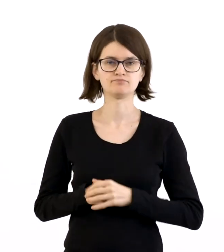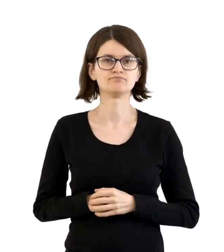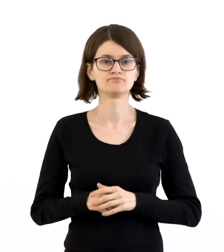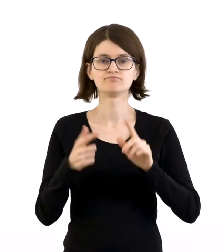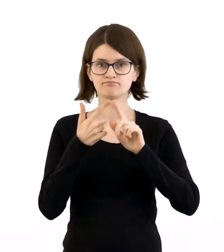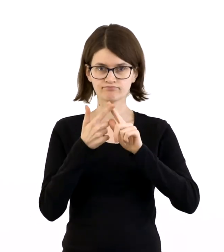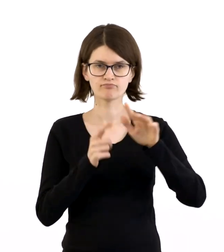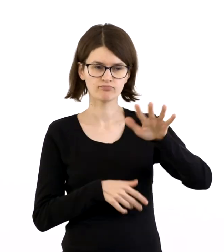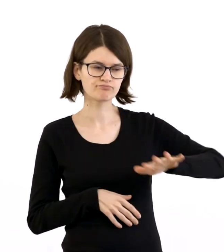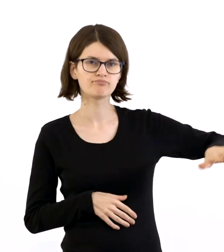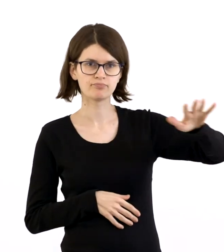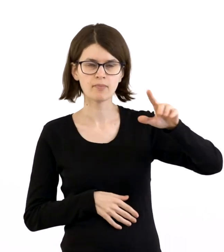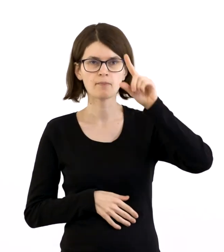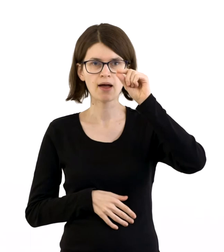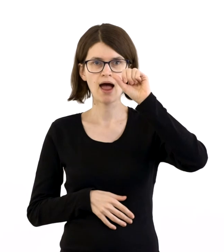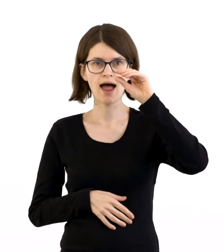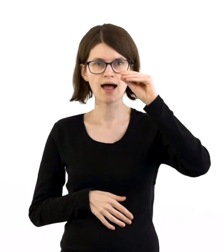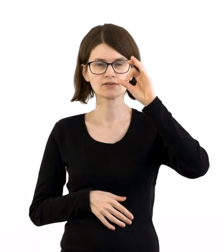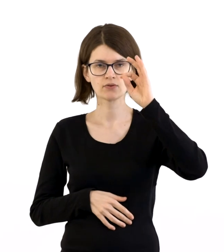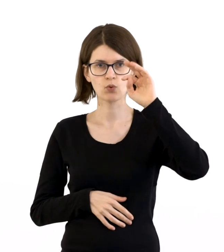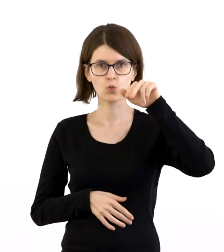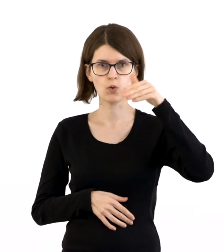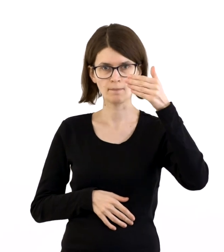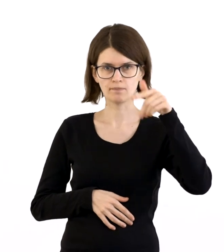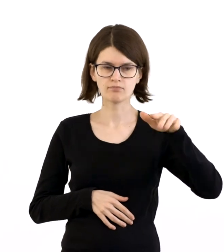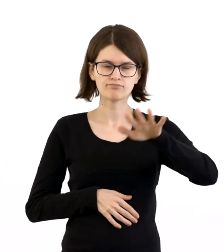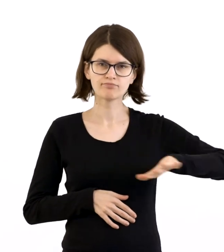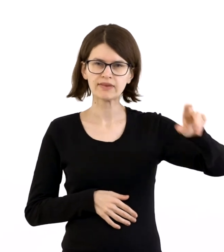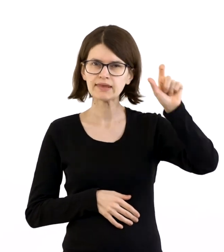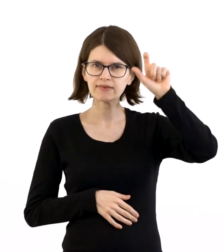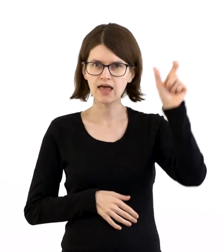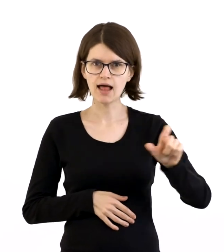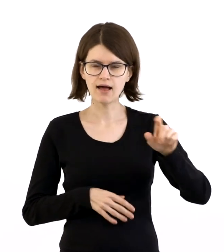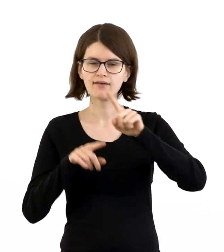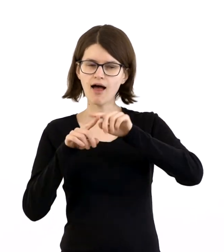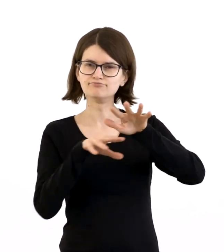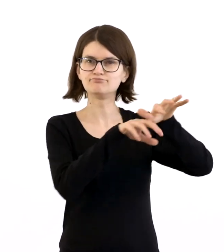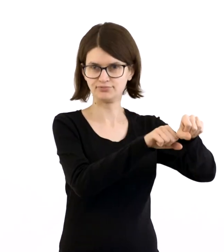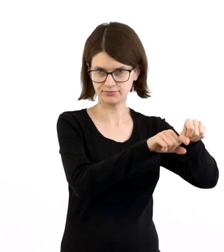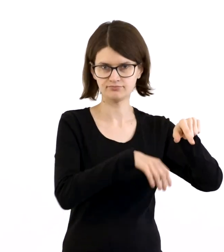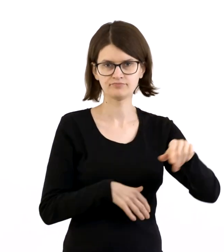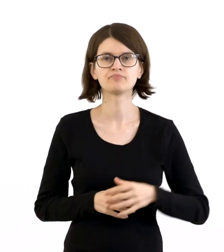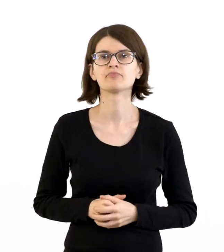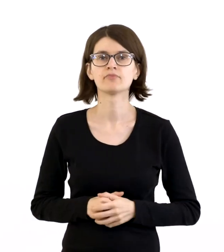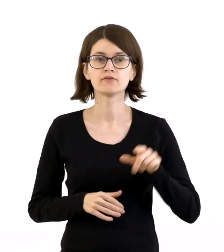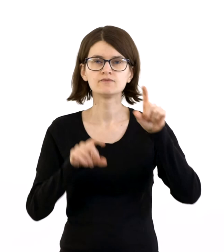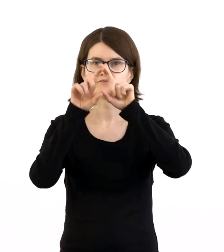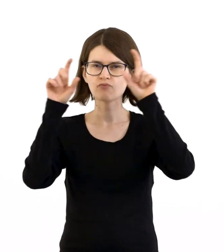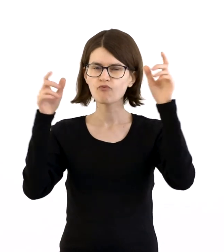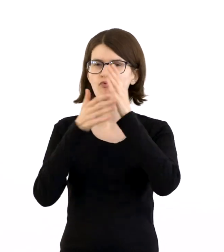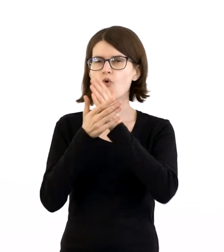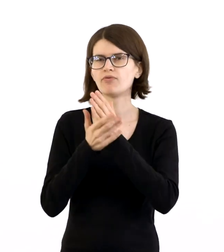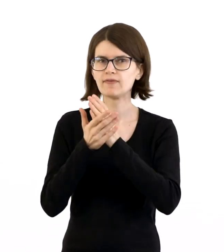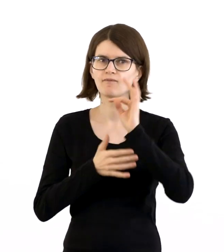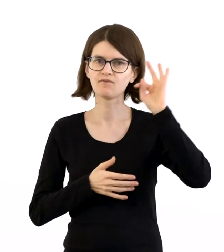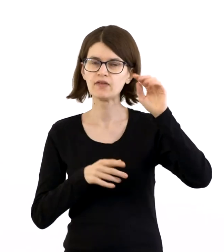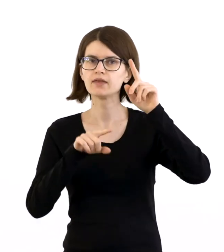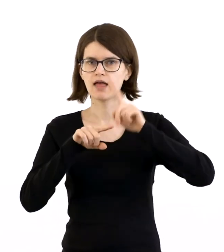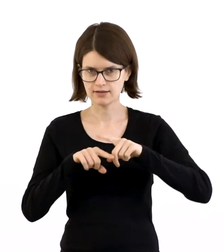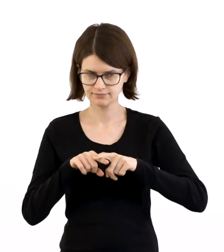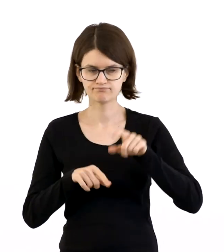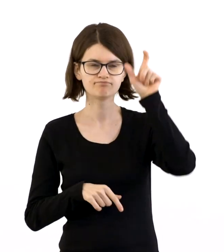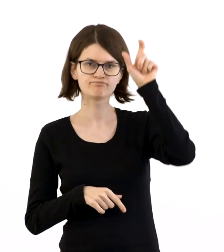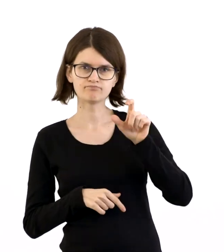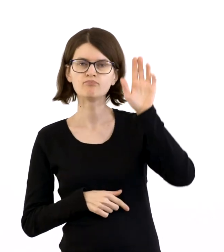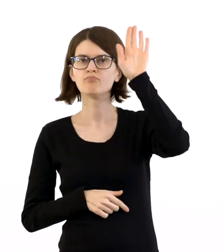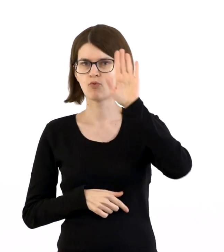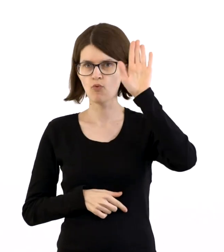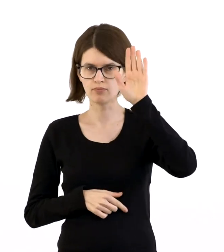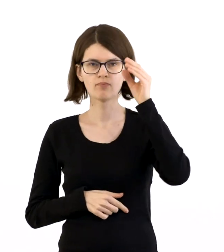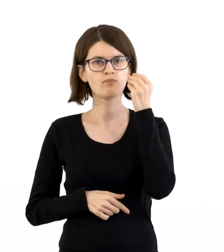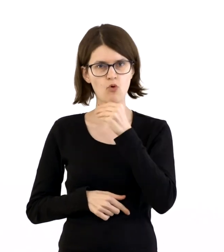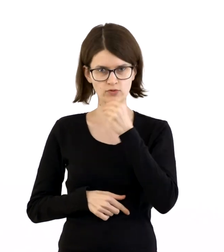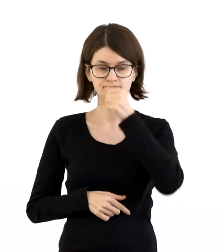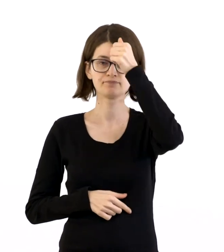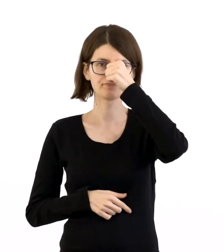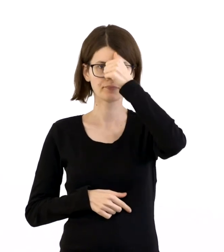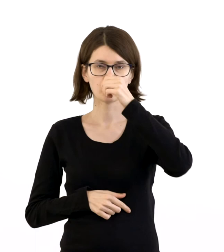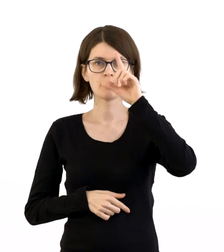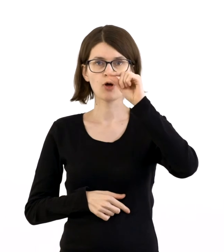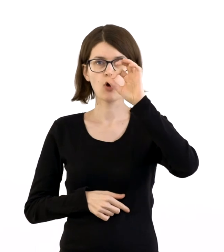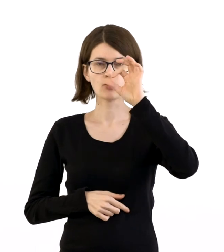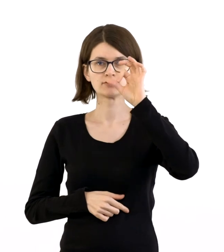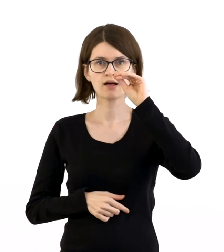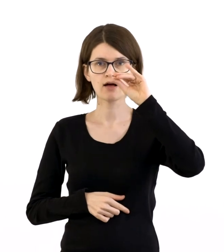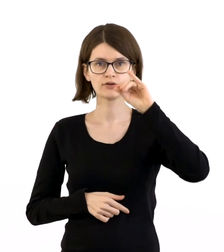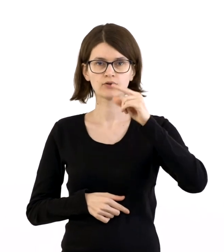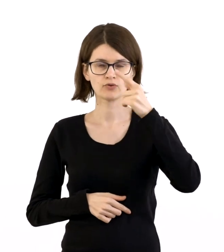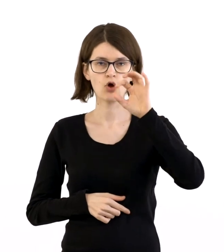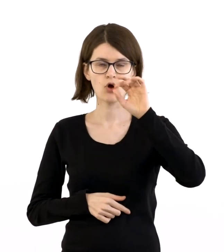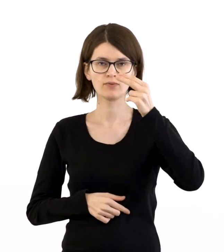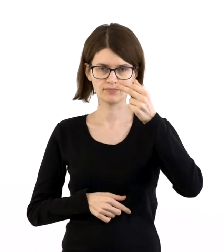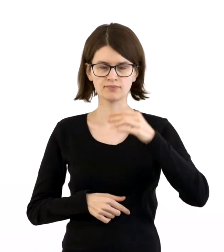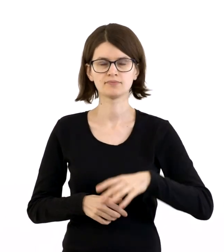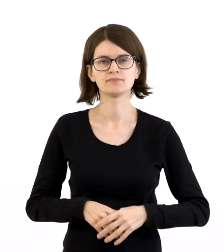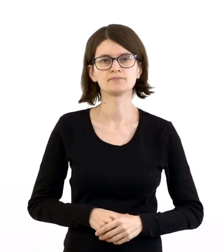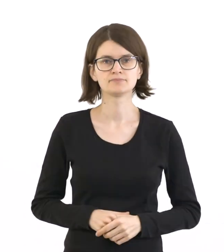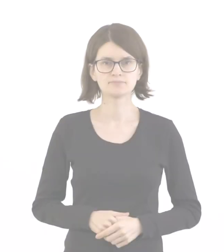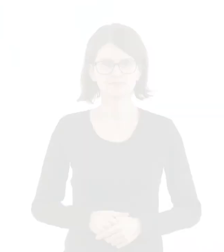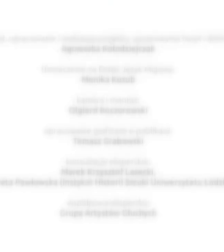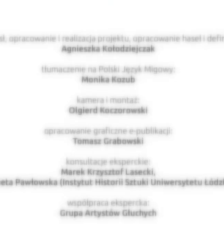świątynia greckiego boga mórz Posejdona w Paestum (kolonia grecka w Italii).